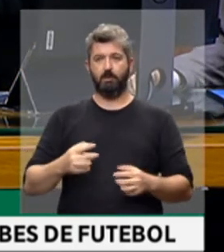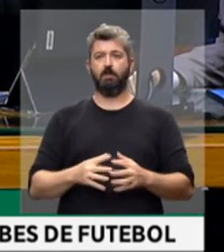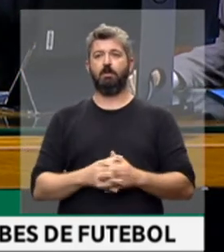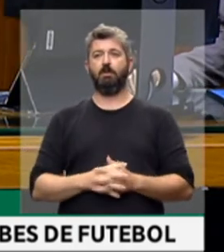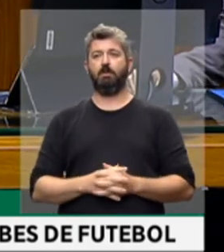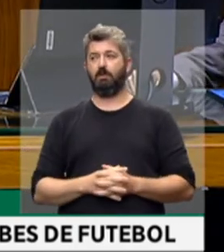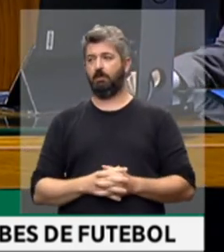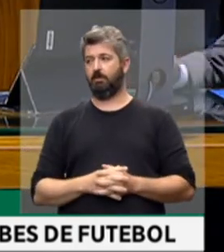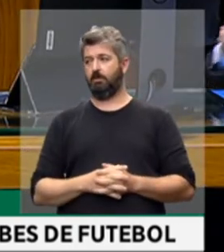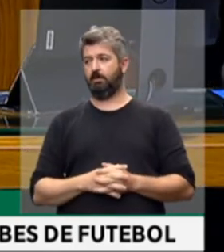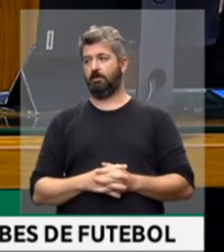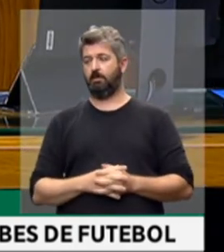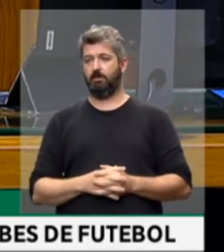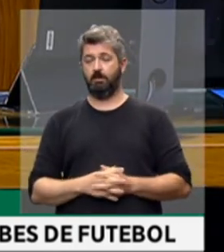SOMOS PELA ADEQUAÇÃO FINANCEIRA ORÇAMENTÁRIA N°